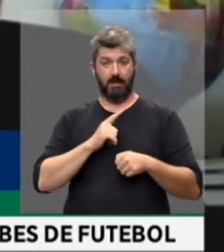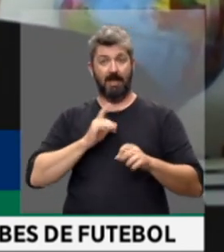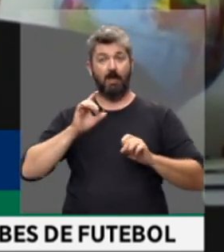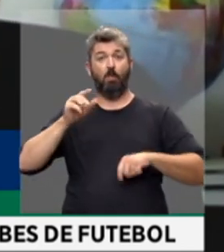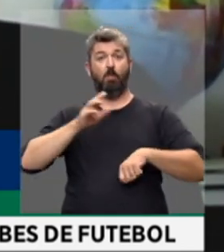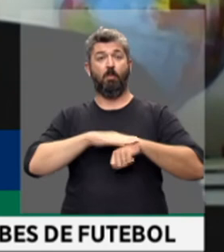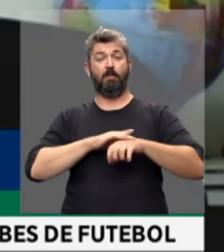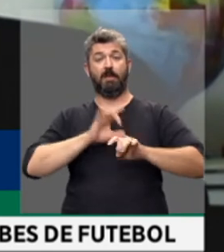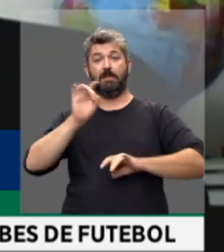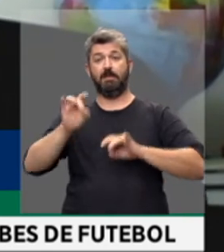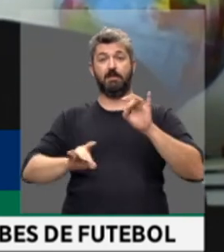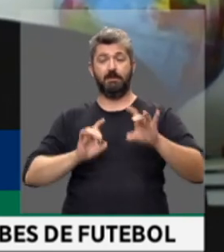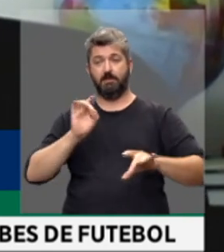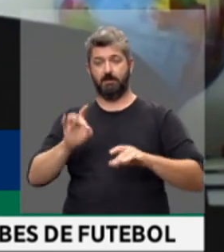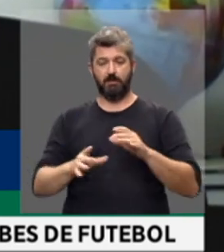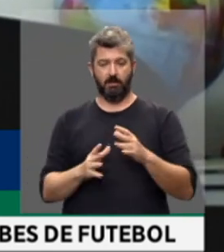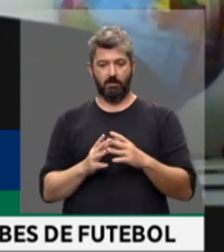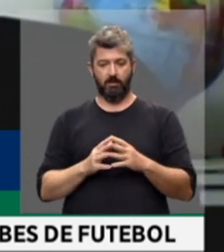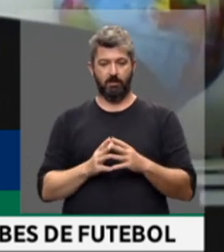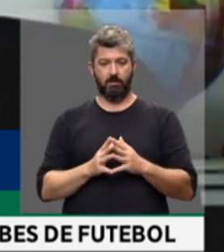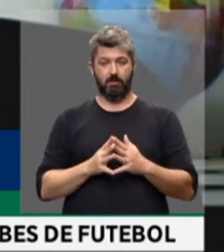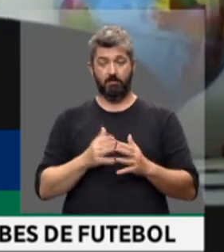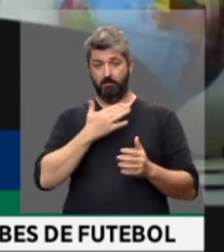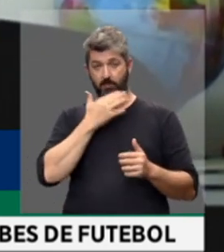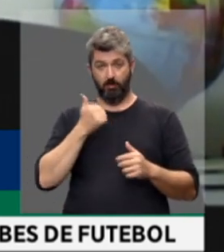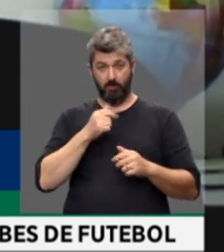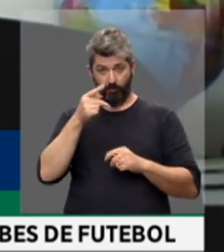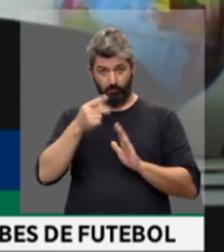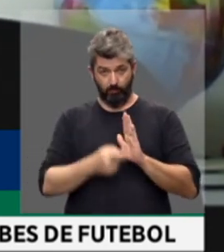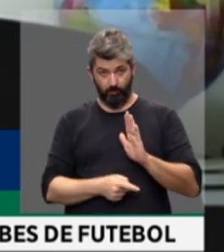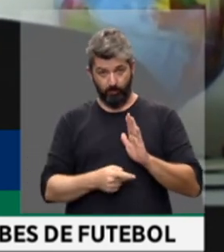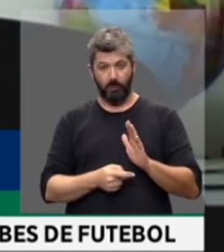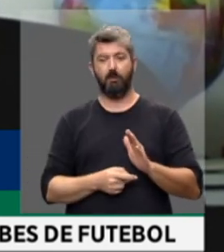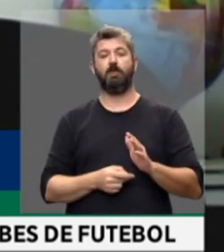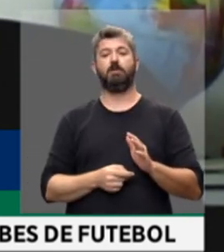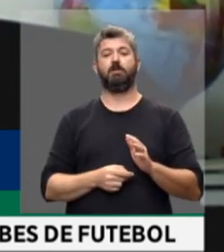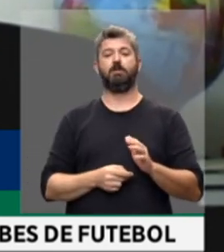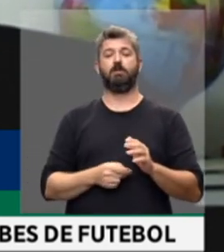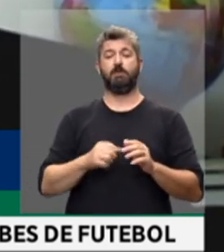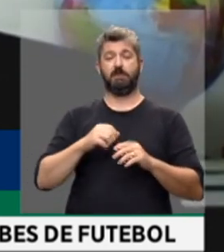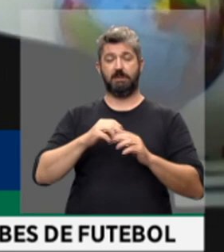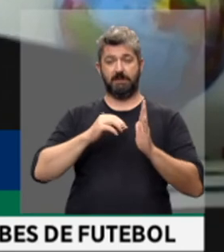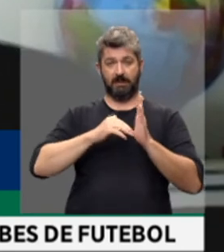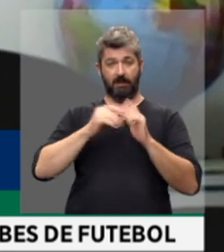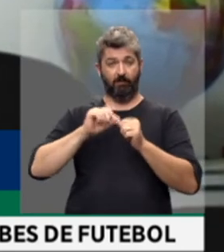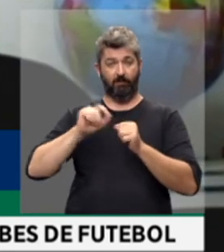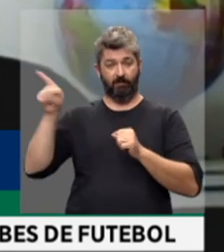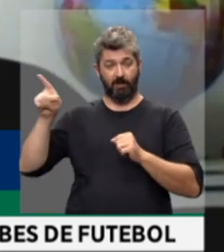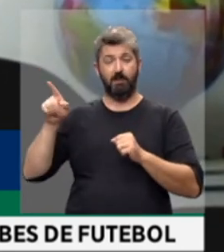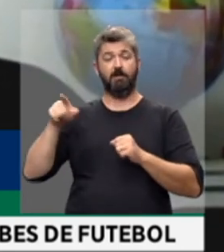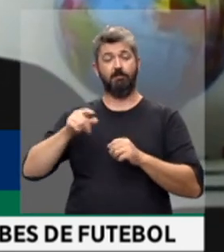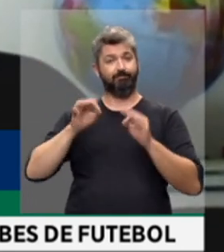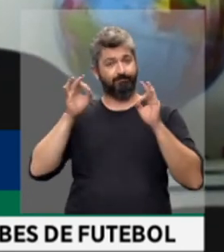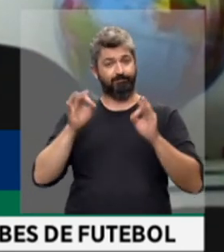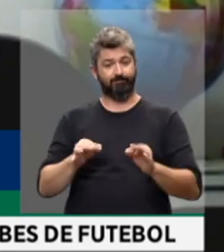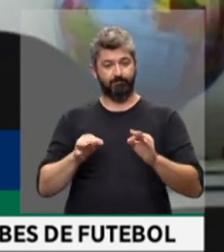GASS. TRÊS MINUTOS. -- [DEPUTADO]: SIM, PRESIDENTE, COLEGAS DEPUTADOS E DEPUTADAS É ... ESSE PROJETO PARA NÓS EM PERÍODOS